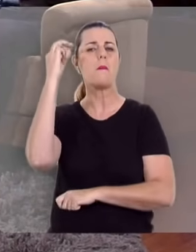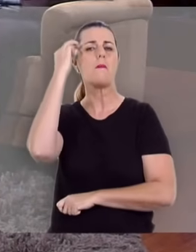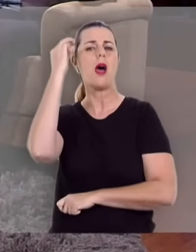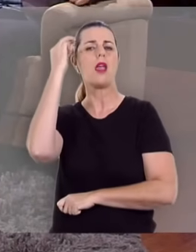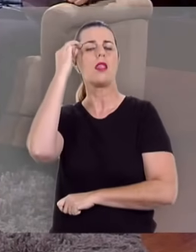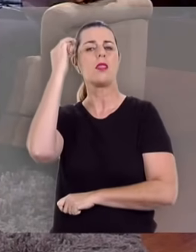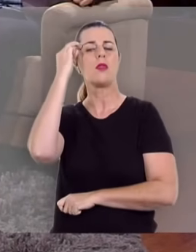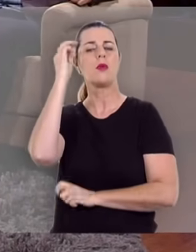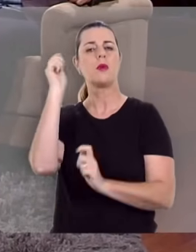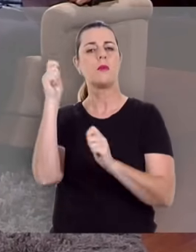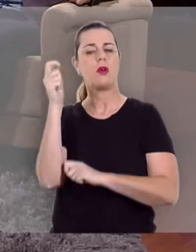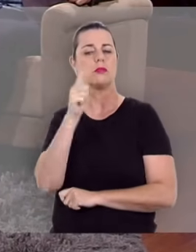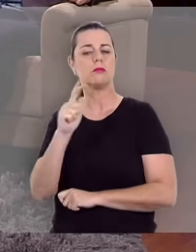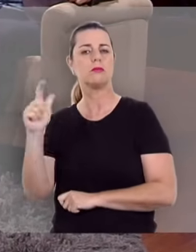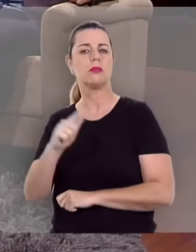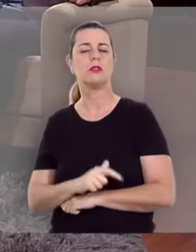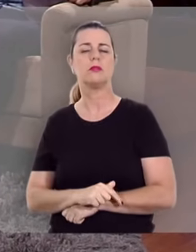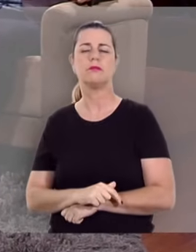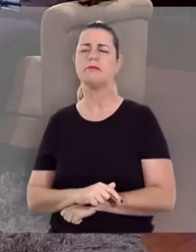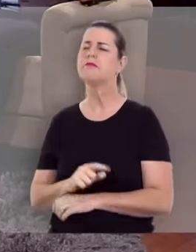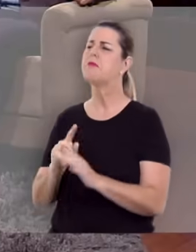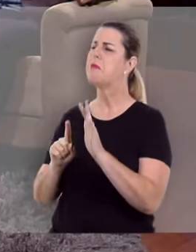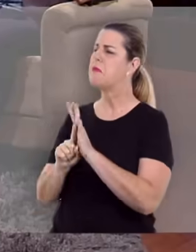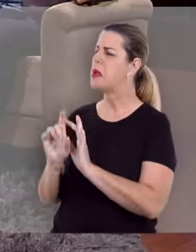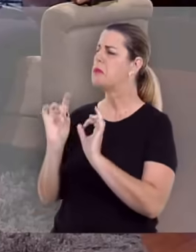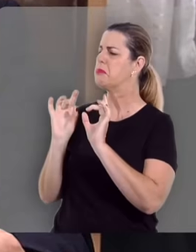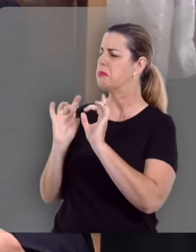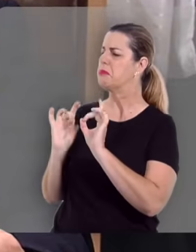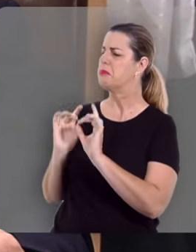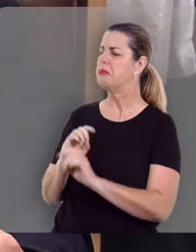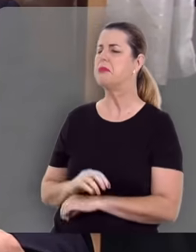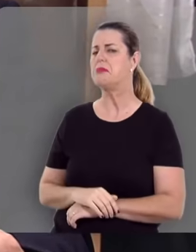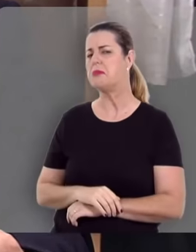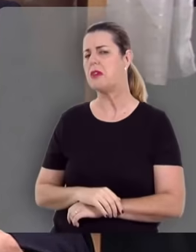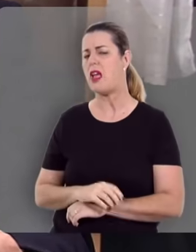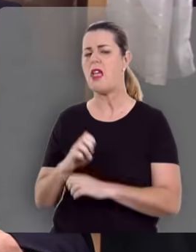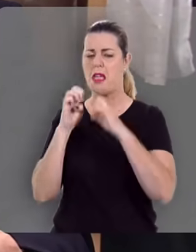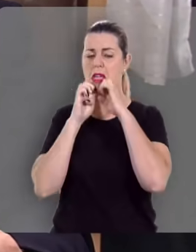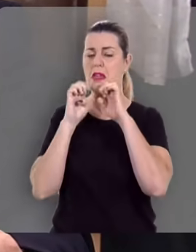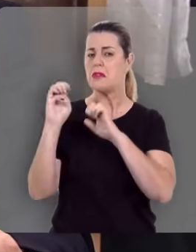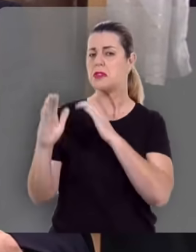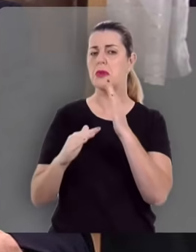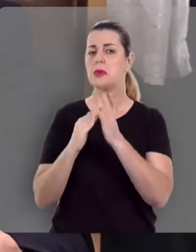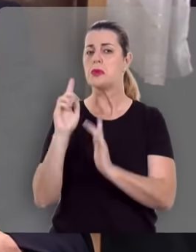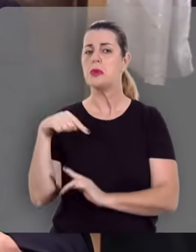seja continuar Que pergunta excelente Reverendo Rodrigo o Evangelho é tudo que nós temos né porque